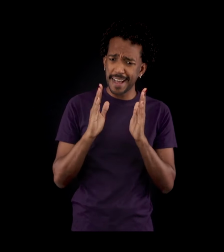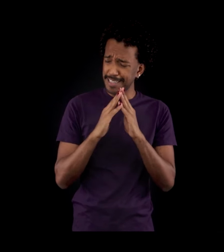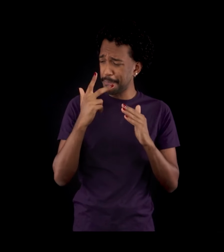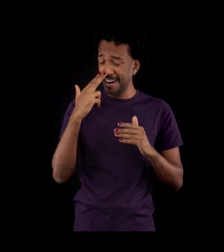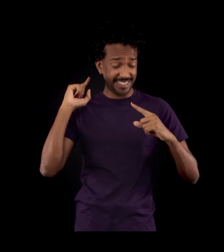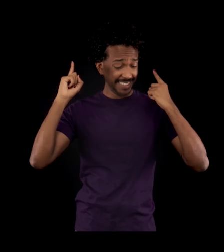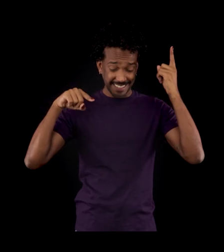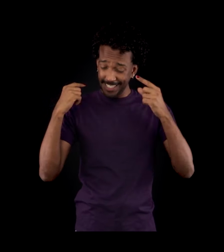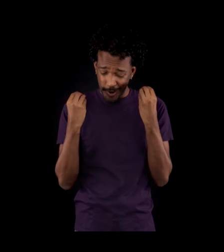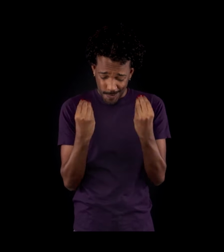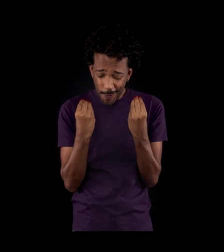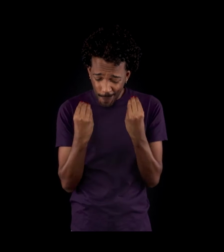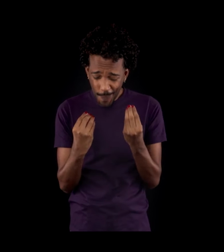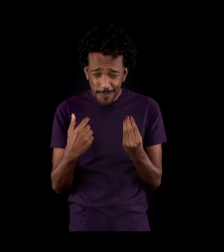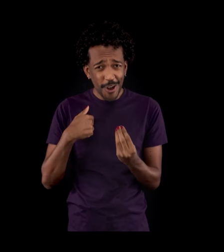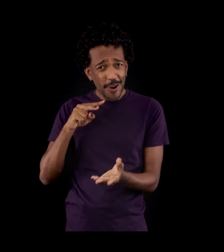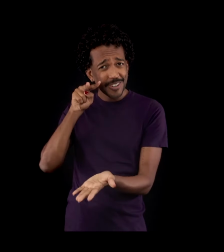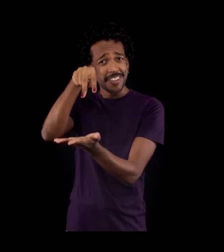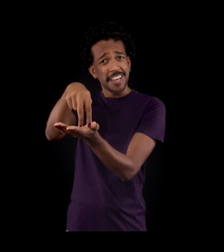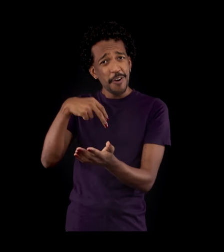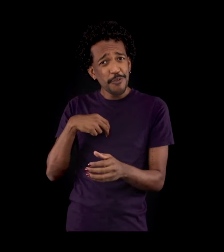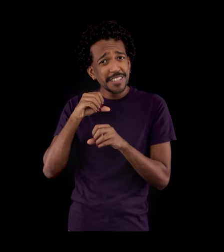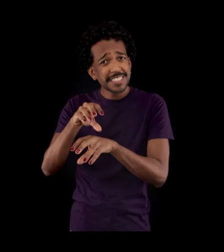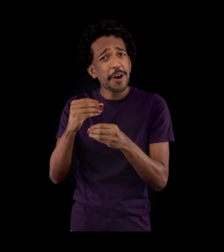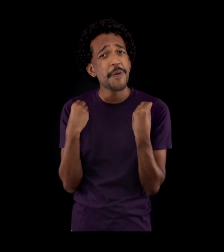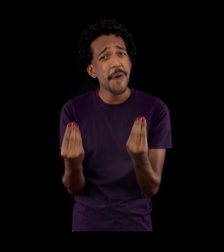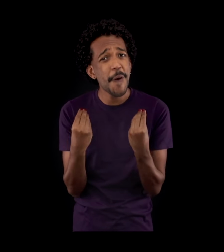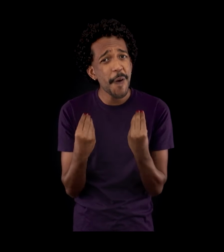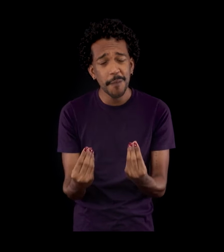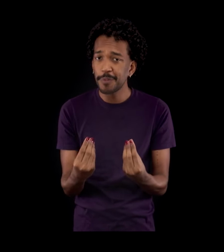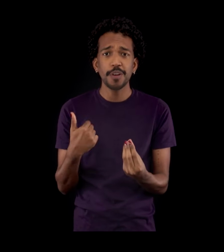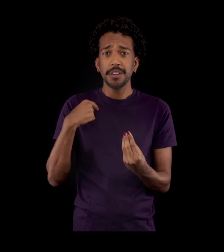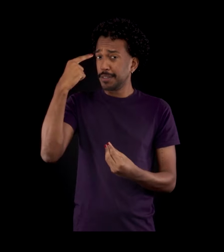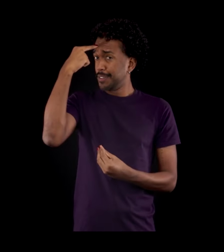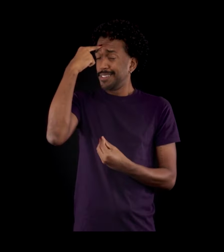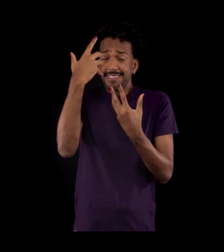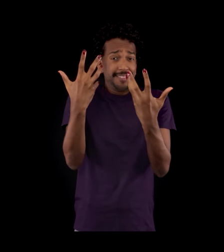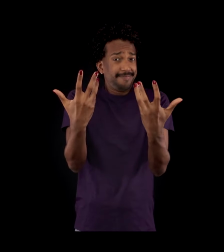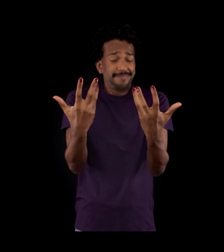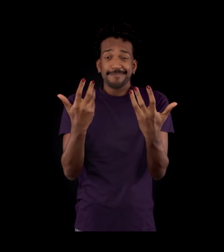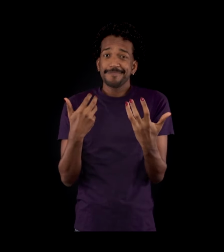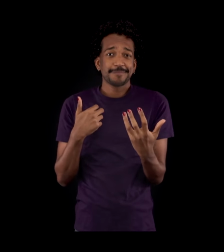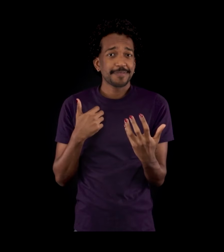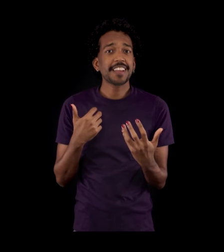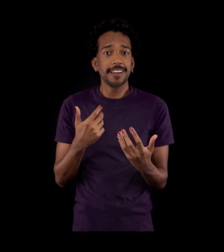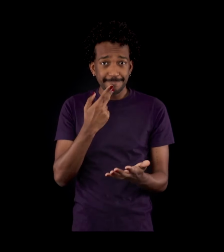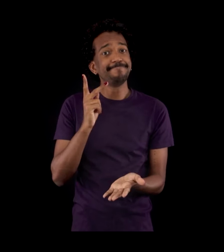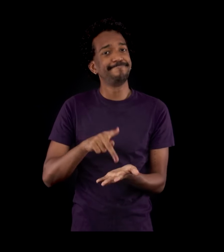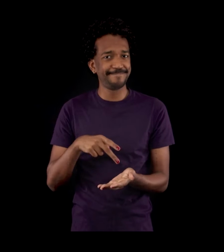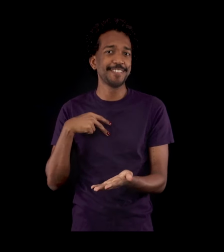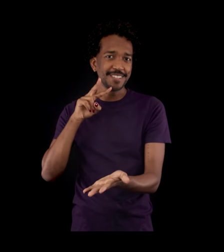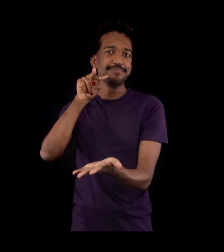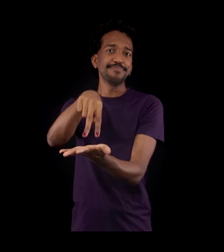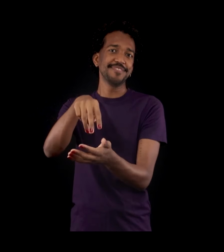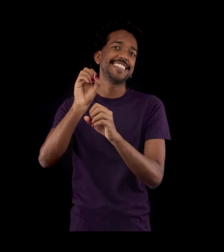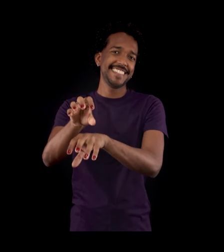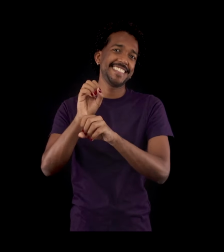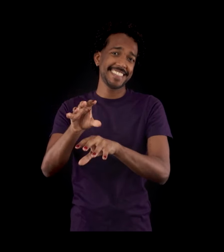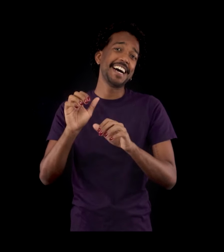cheguei em casa surtada “como vou ensinar?!” Fiquei meio assim. E realmente fui ensinar.